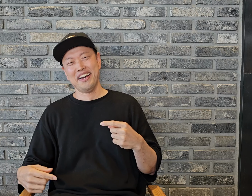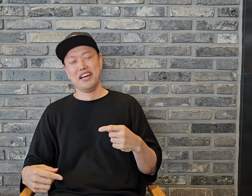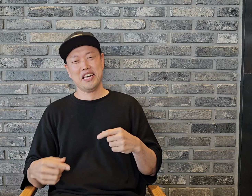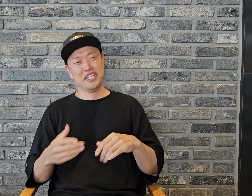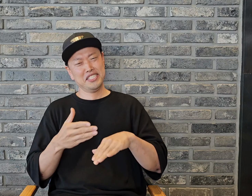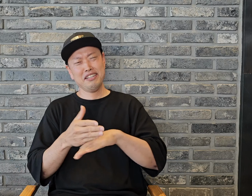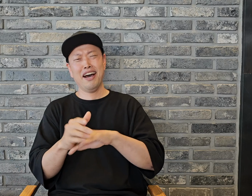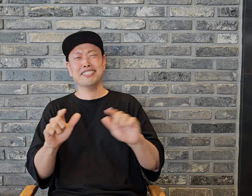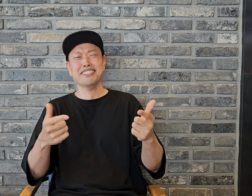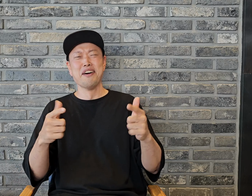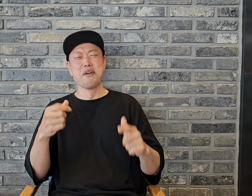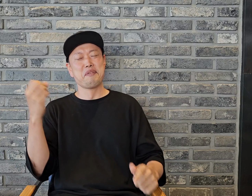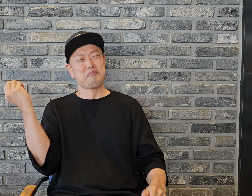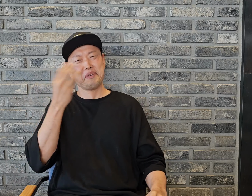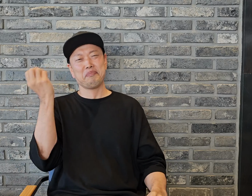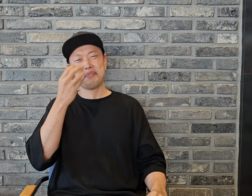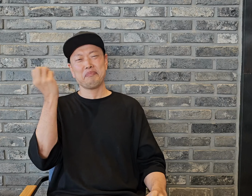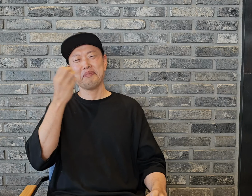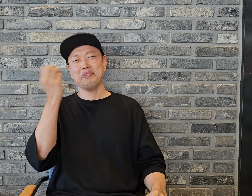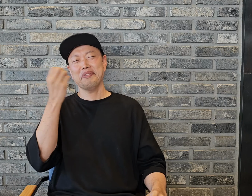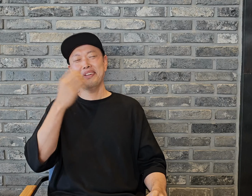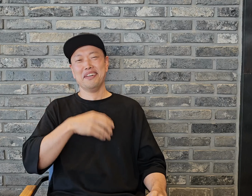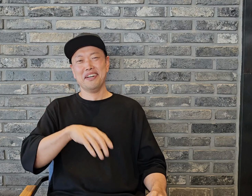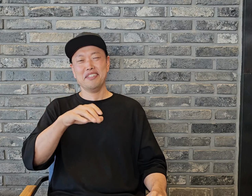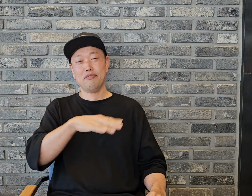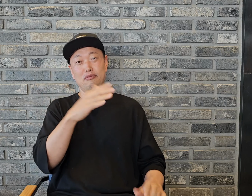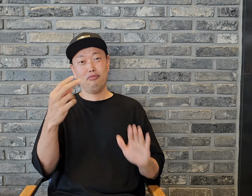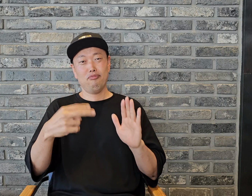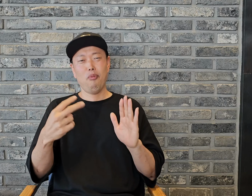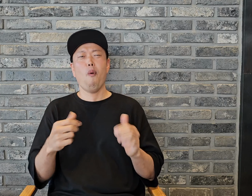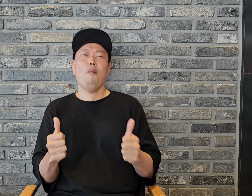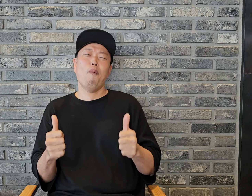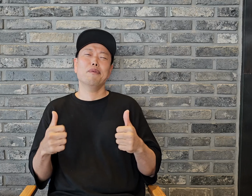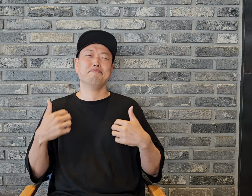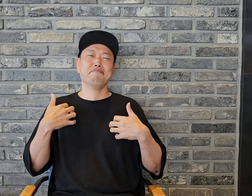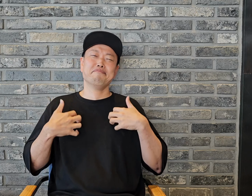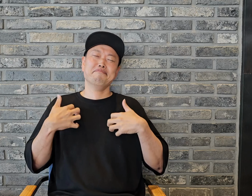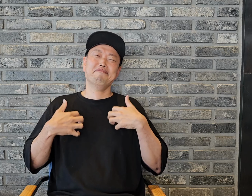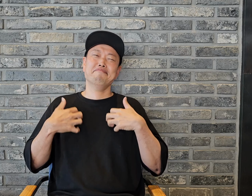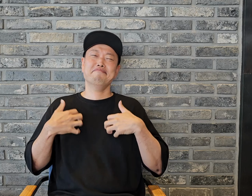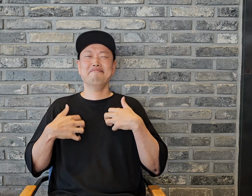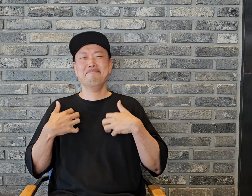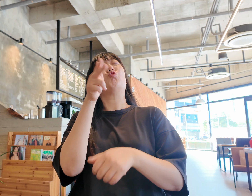Es ist schnell gemacht und nicht langsam, also scheinen es die Leute zu mögen und Spaß daran zu haben, es anzusehen.